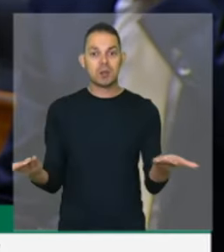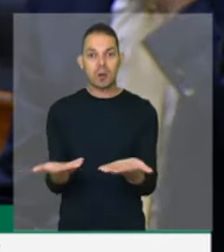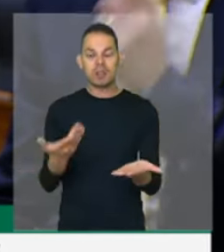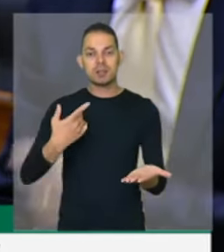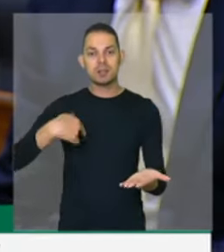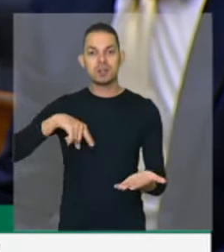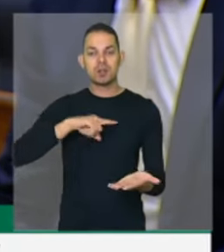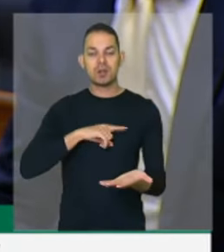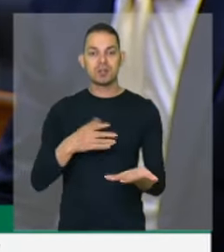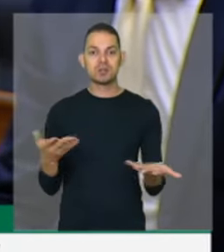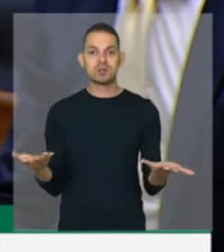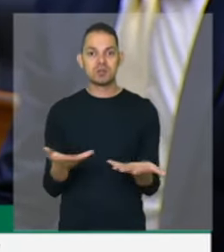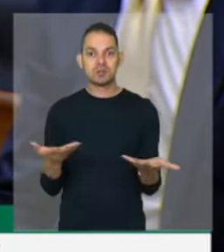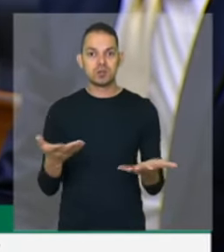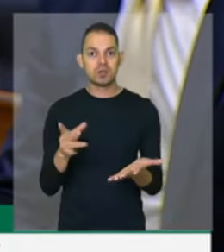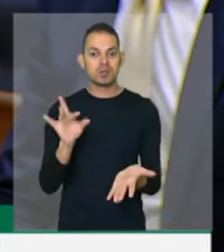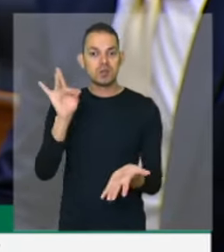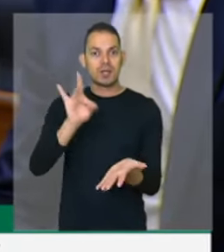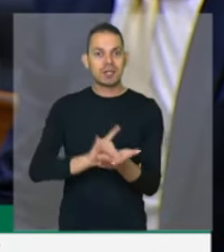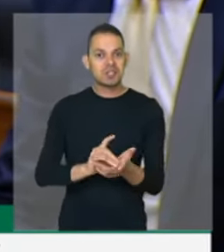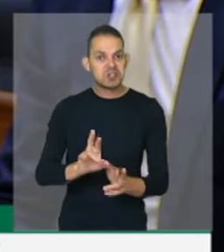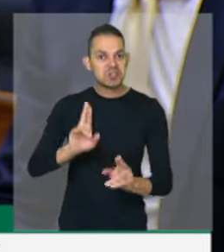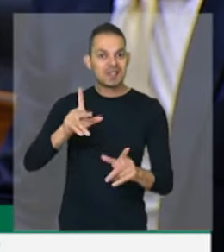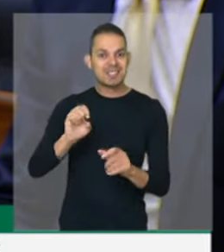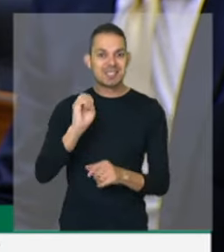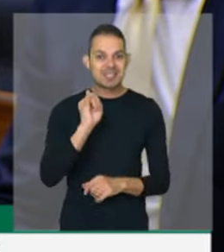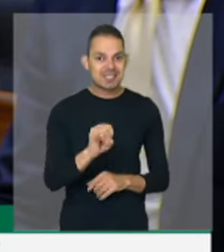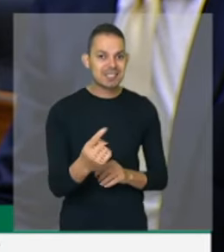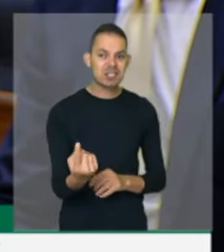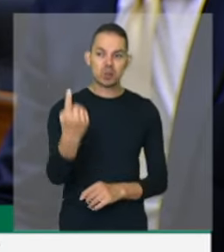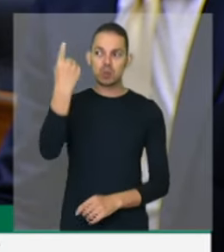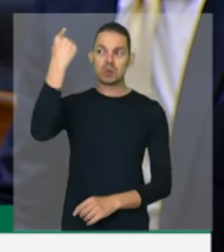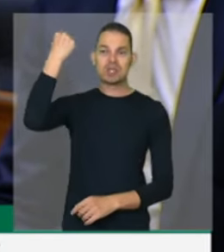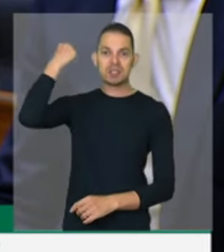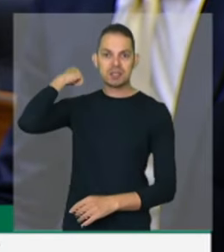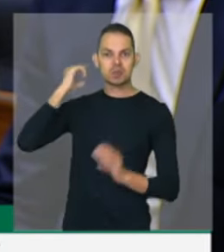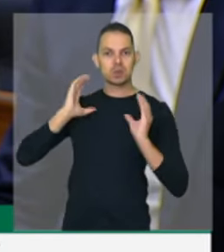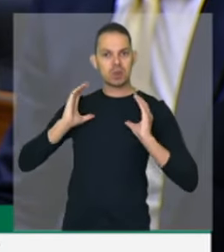INÍCIO ESSE COMPORTAMENTO FOSSE ADOTADO DESTACANDO A IMPORTÂNCIA DE V.EXA., PRESIDENTE DA CÂMARA, TAMBÉM